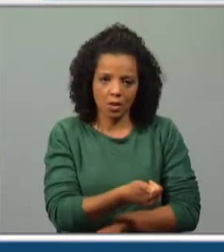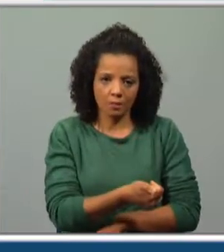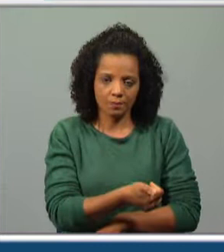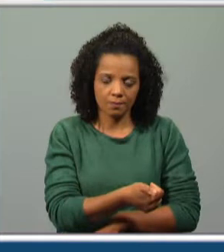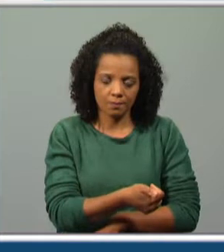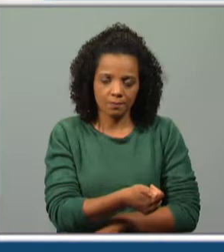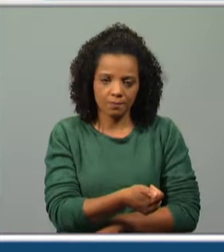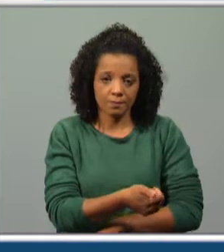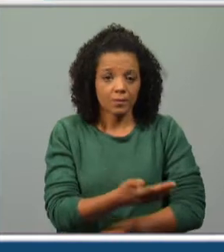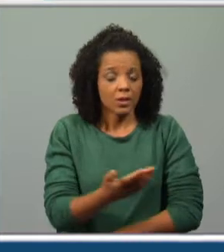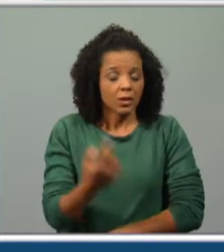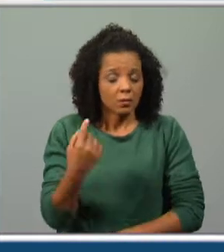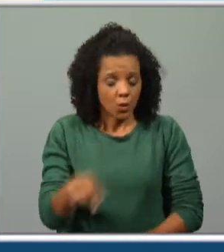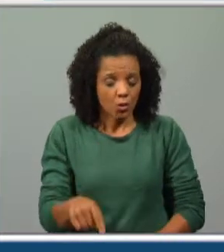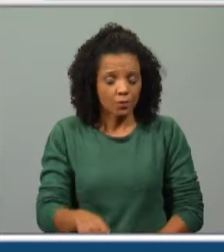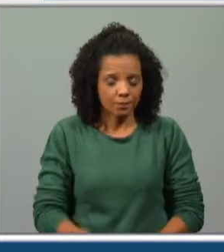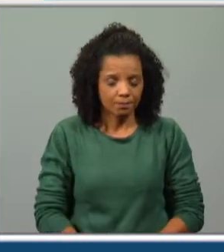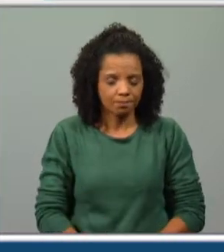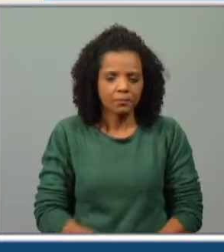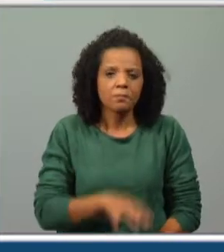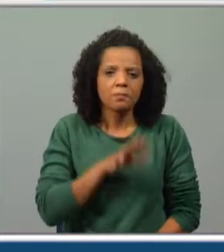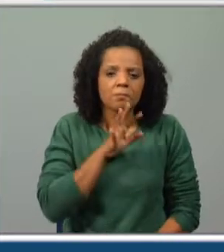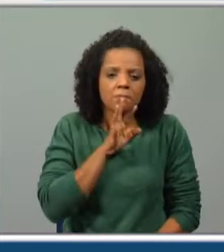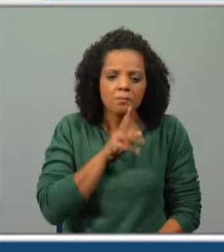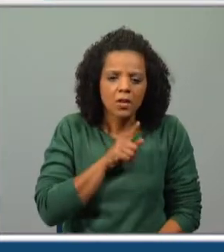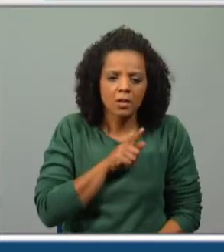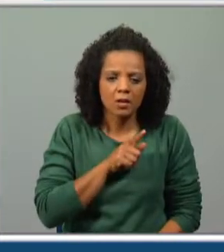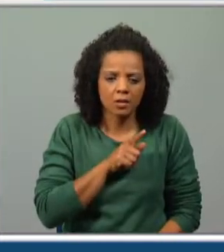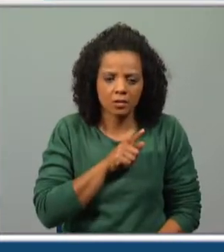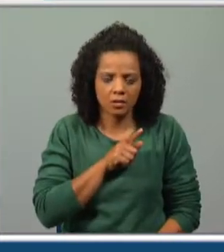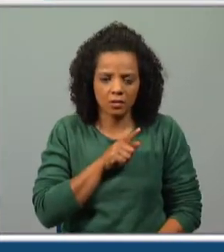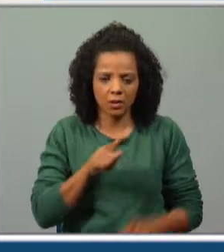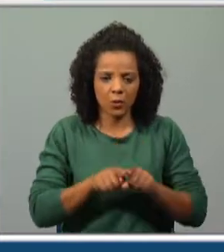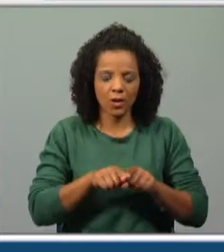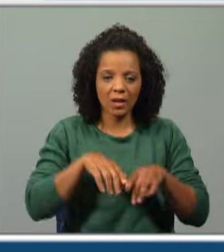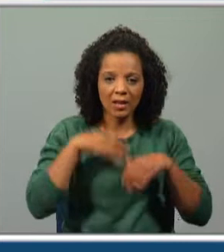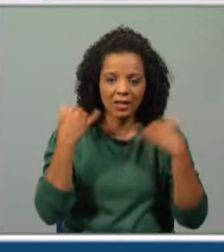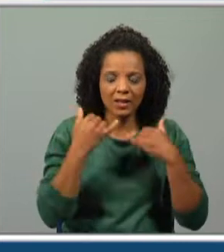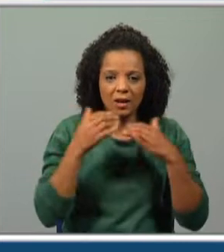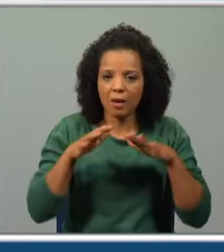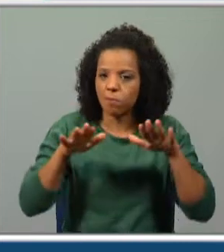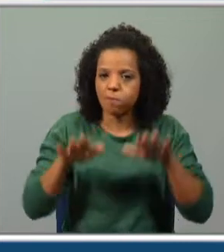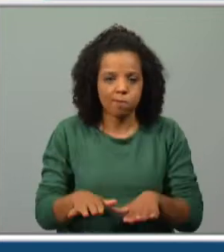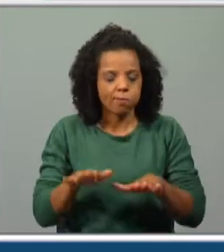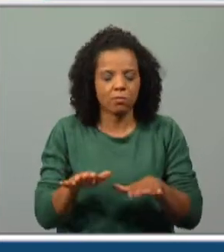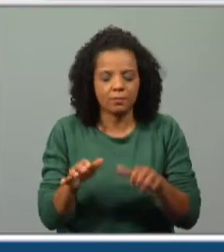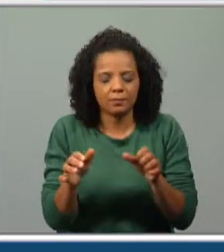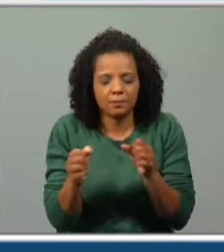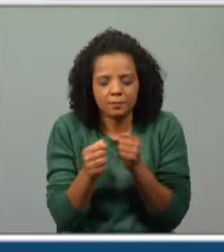só então a mãe ditosa e mergindo da sua alegria estática abraçou apaixonadamente 只有這樣，幸福的母親才會從她身上浮現靜態的喜悅熱情地擁抱